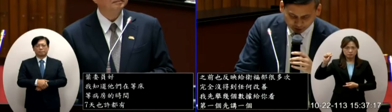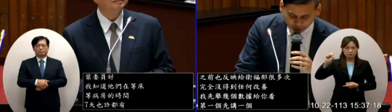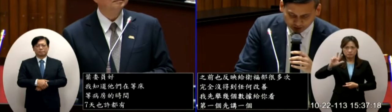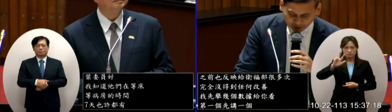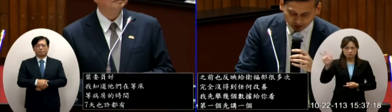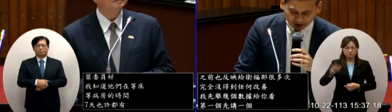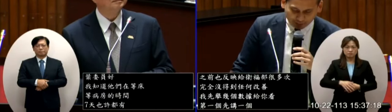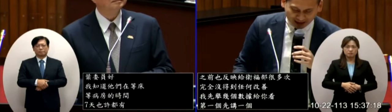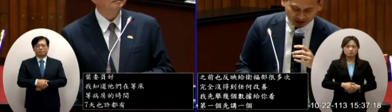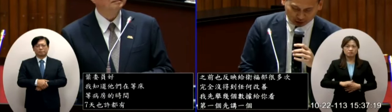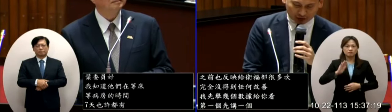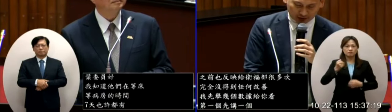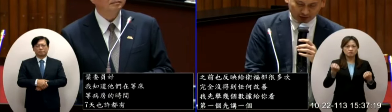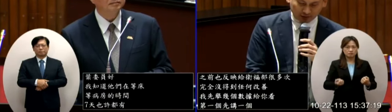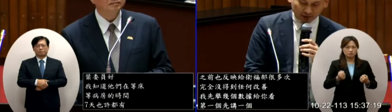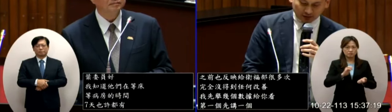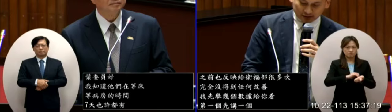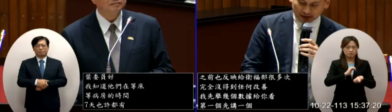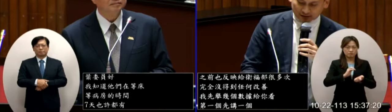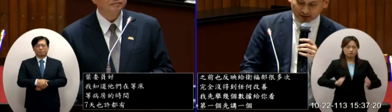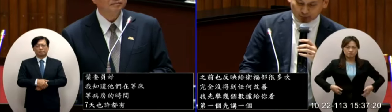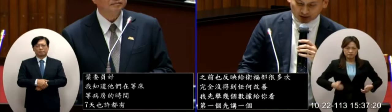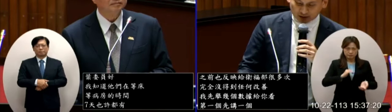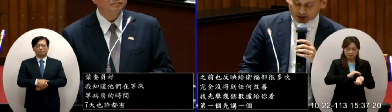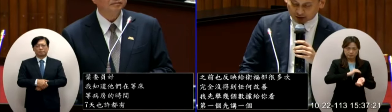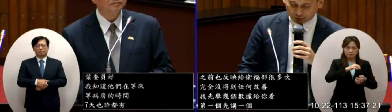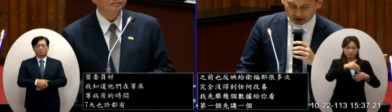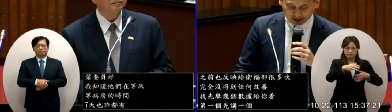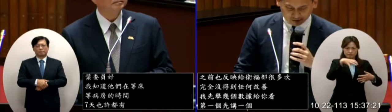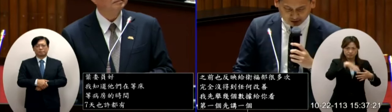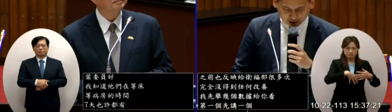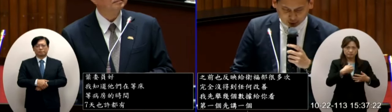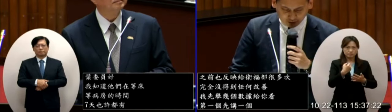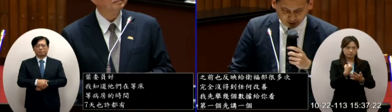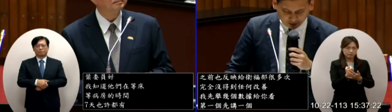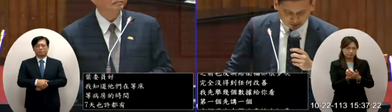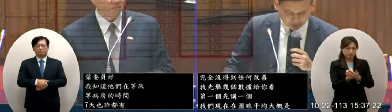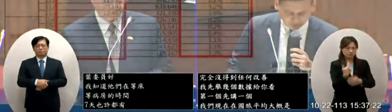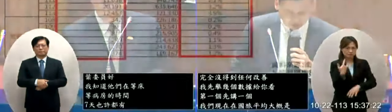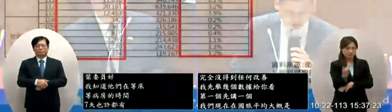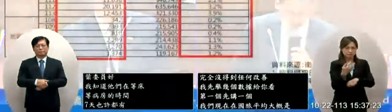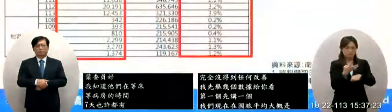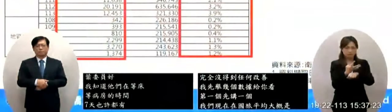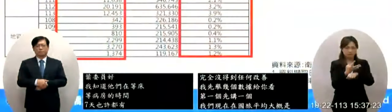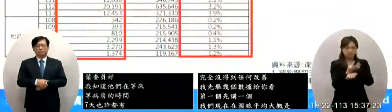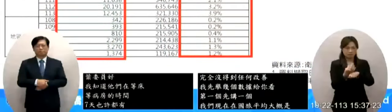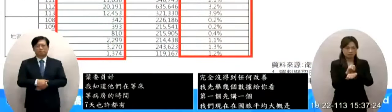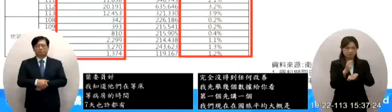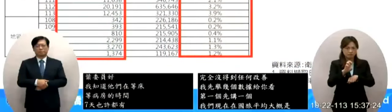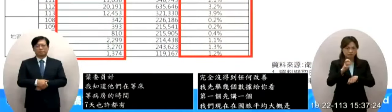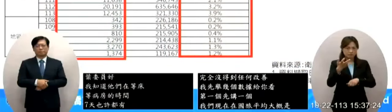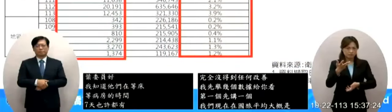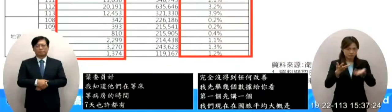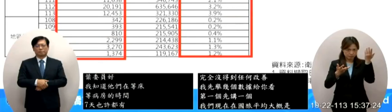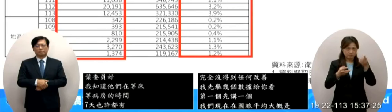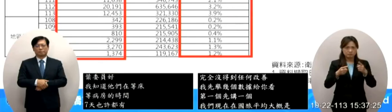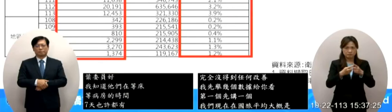留滯48小時以上人的比例 是非常的高 特別你看113年醫學中心